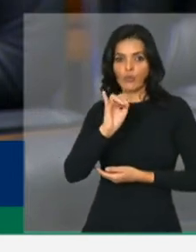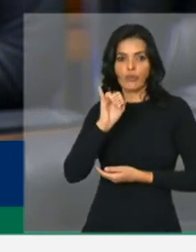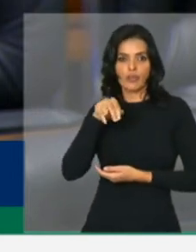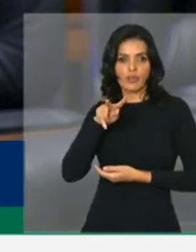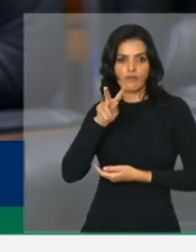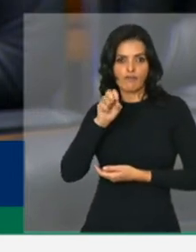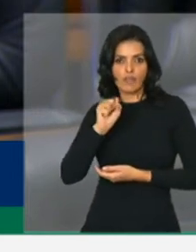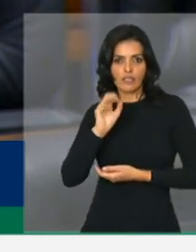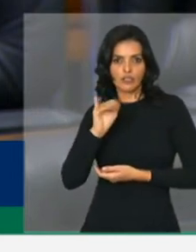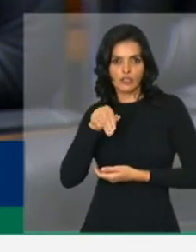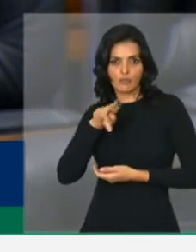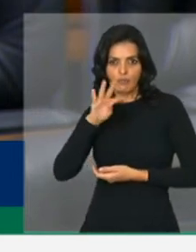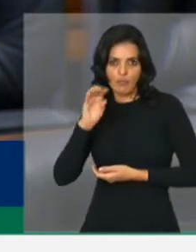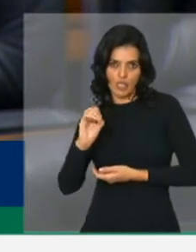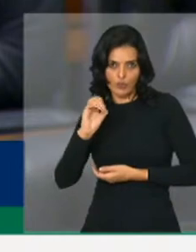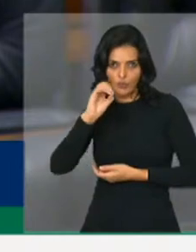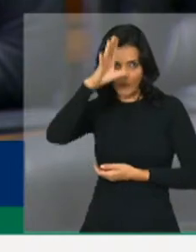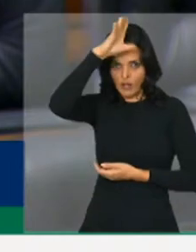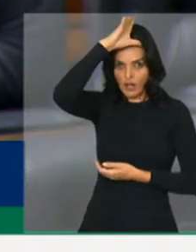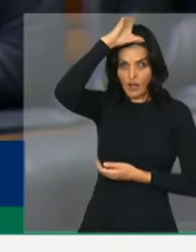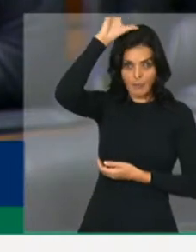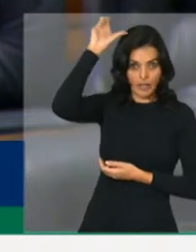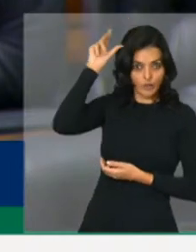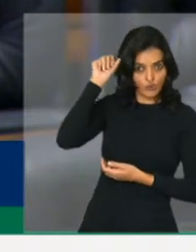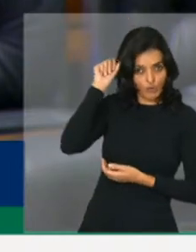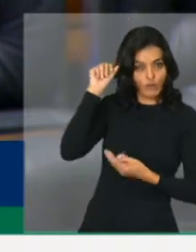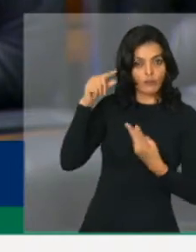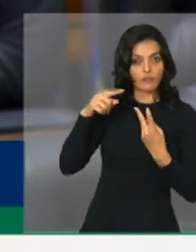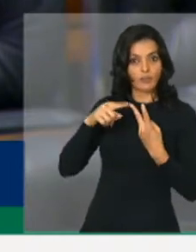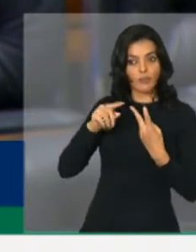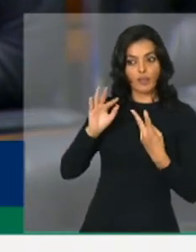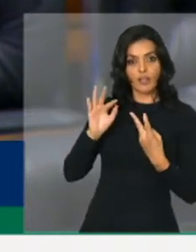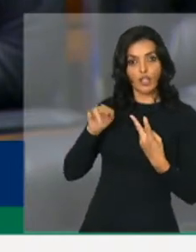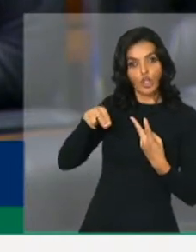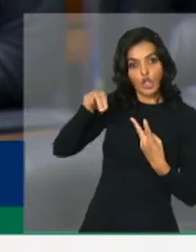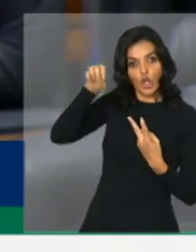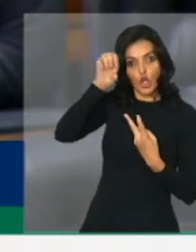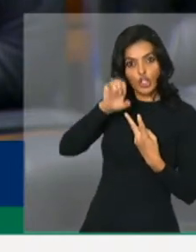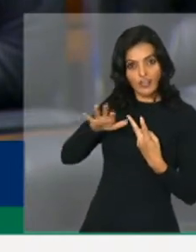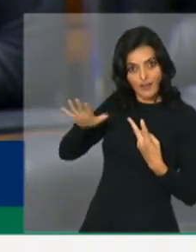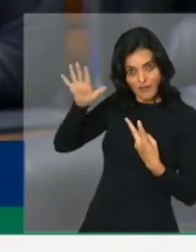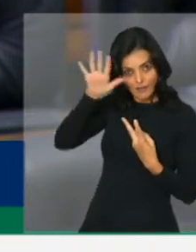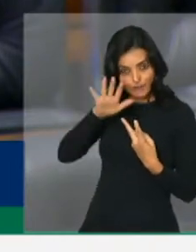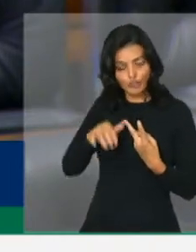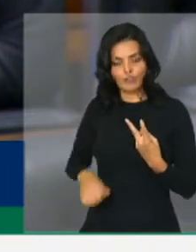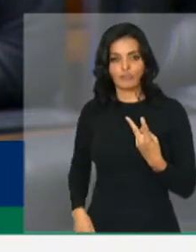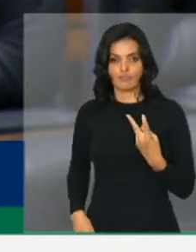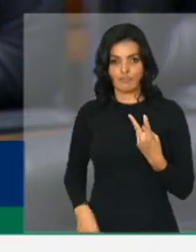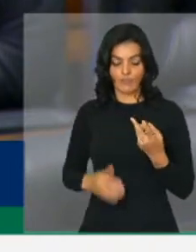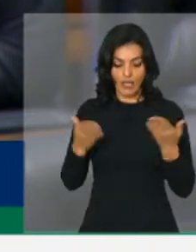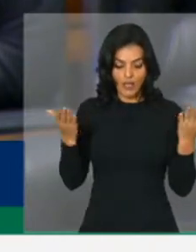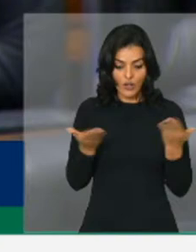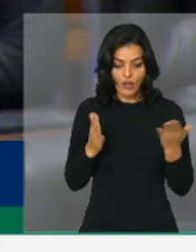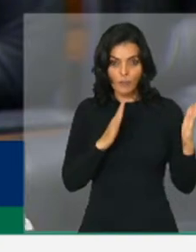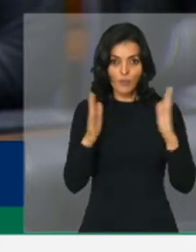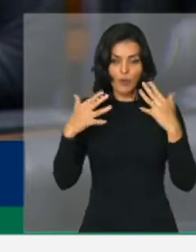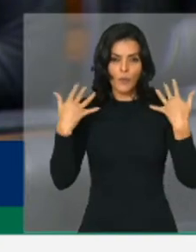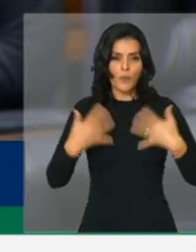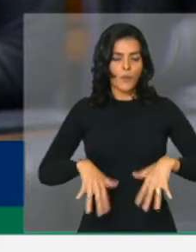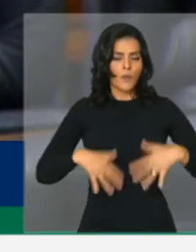UMA CRISE QUE AGUDIZA, UMA CRISE ECONÔMICA, SOCIAL, A GENTE SABE QUE HÁ UMA QUEBRADEIRA IMENSA DE EMPRESAS, EM ESPECIAL PEQUENAS